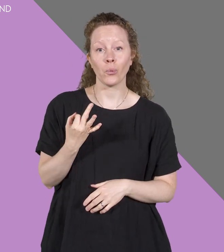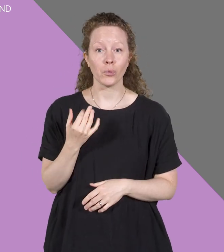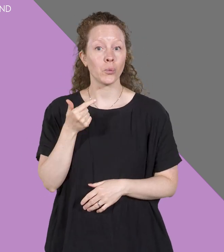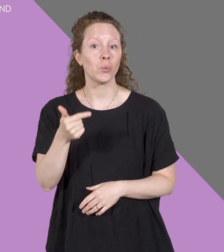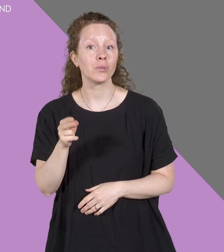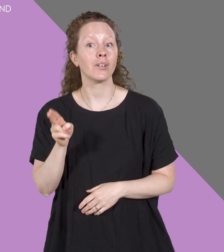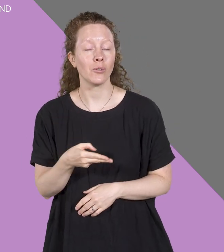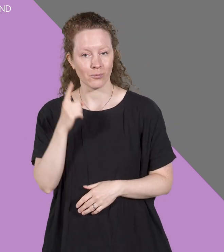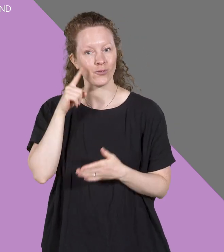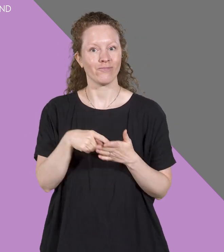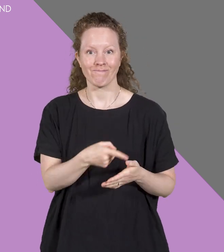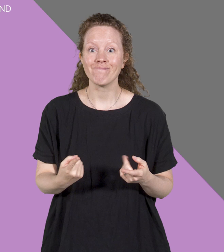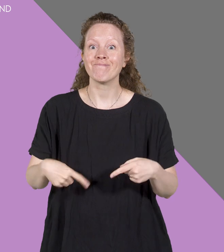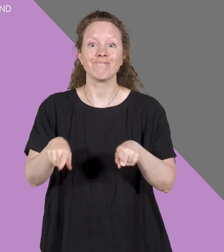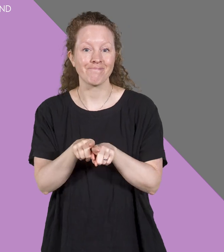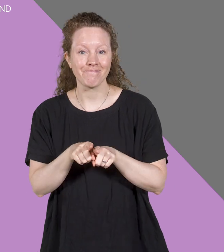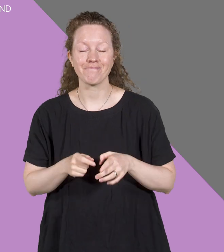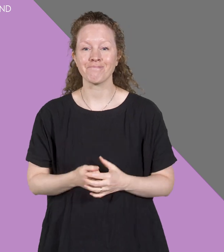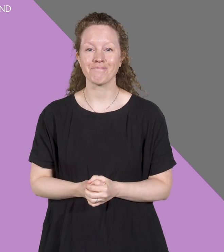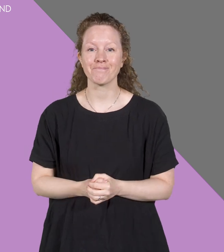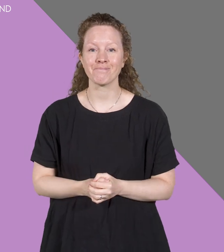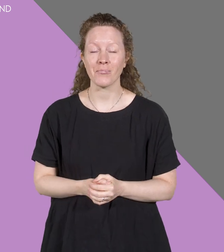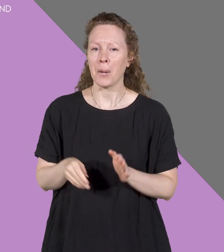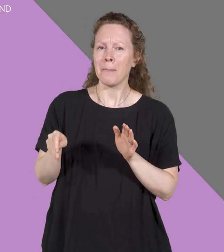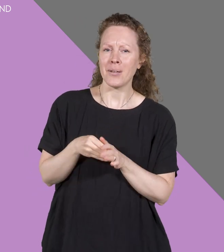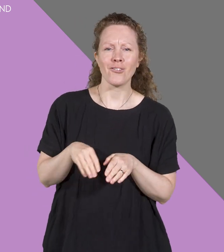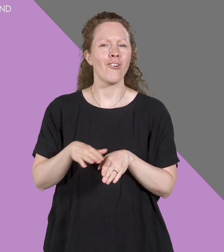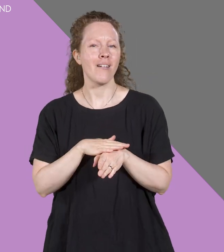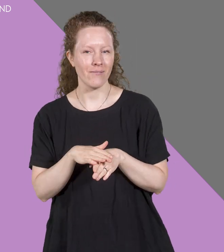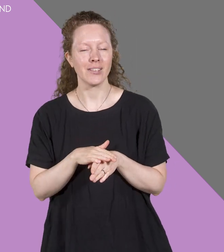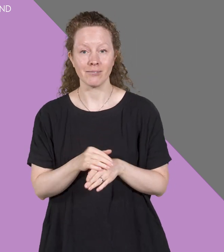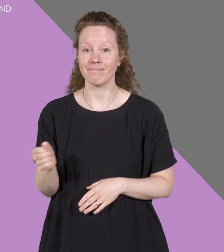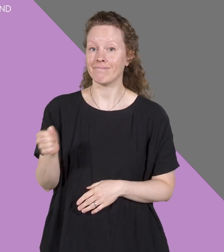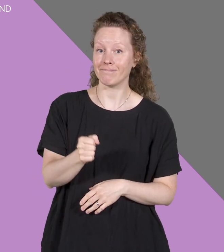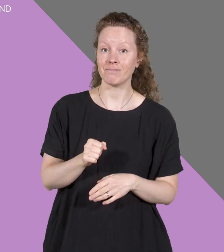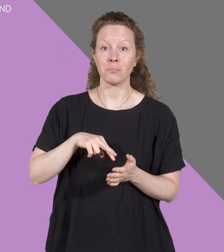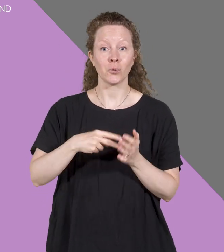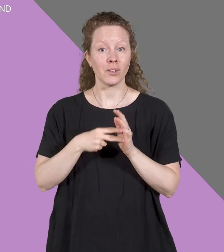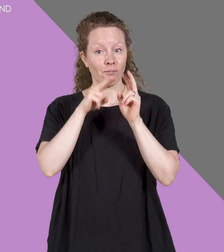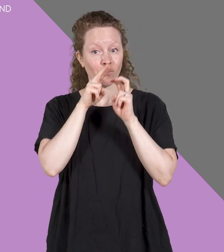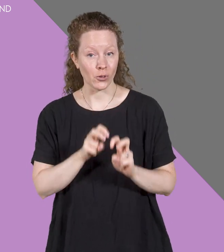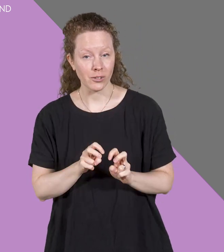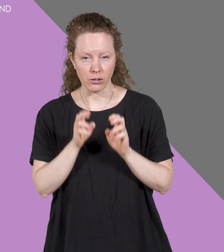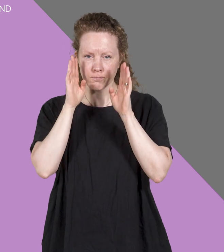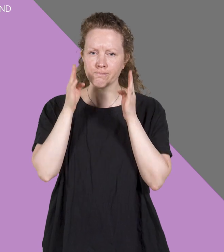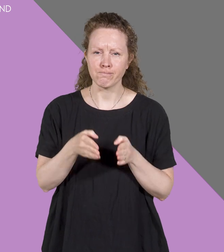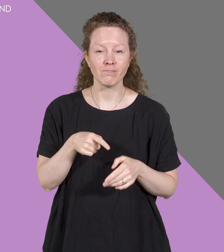beviljat 98 000 € för ändamålet. Bidraget kommer att användas för att anställa en projektforskare -